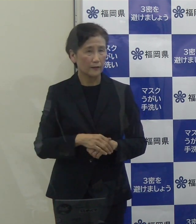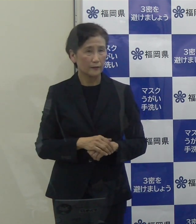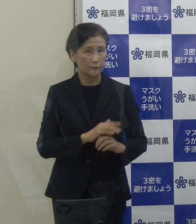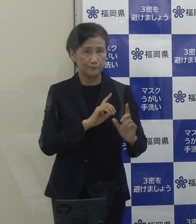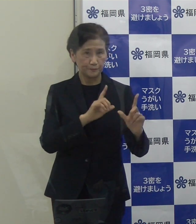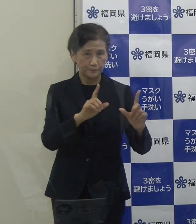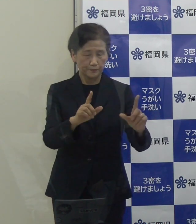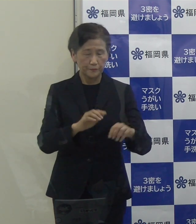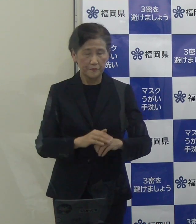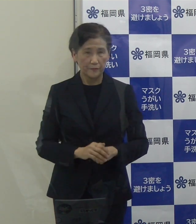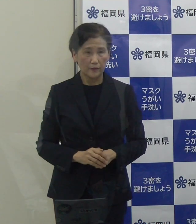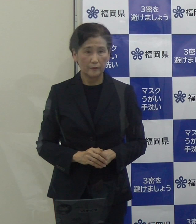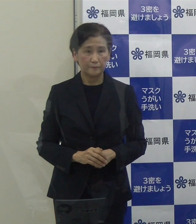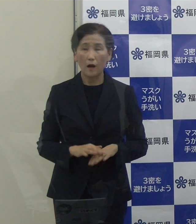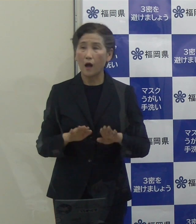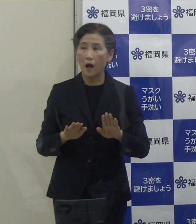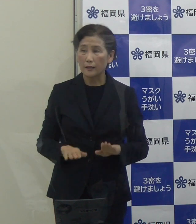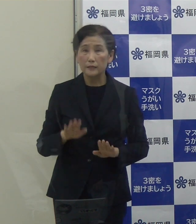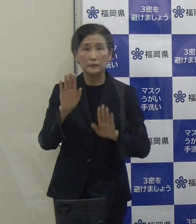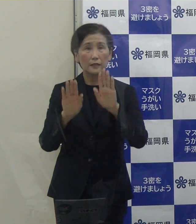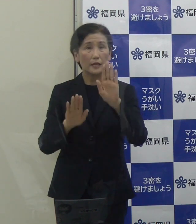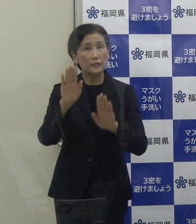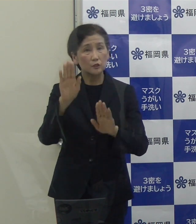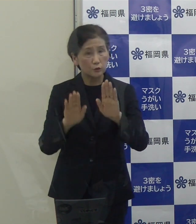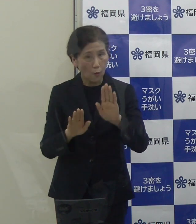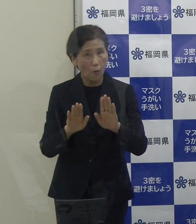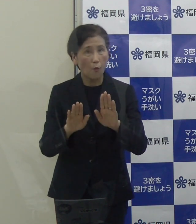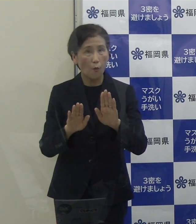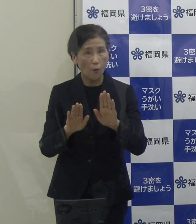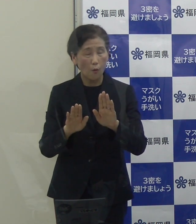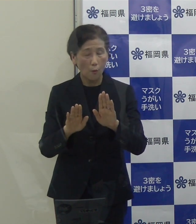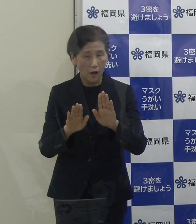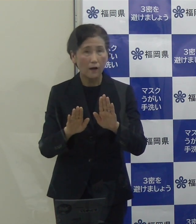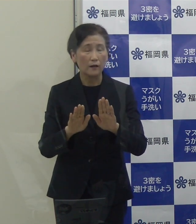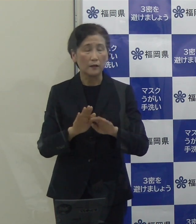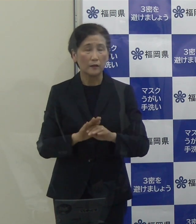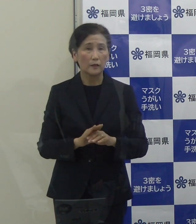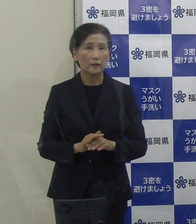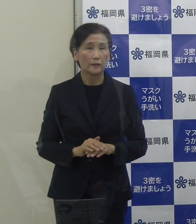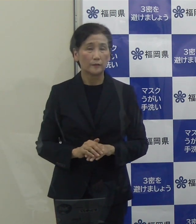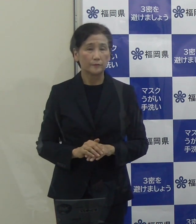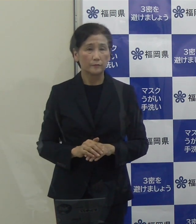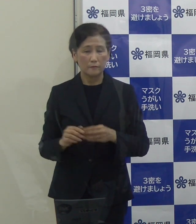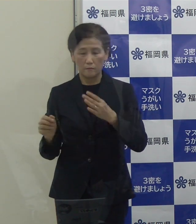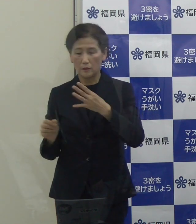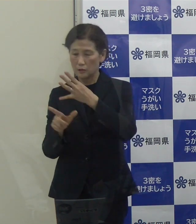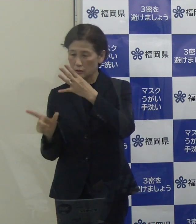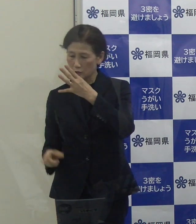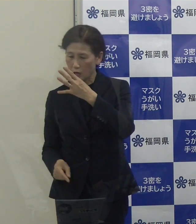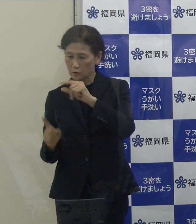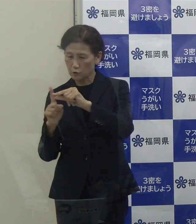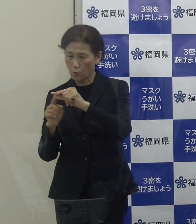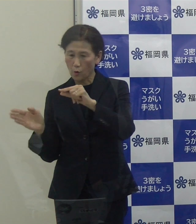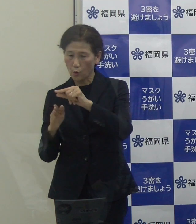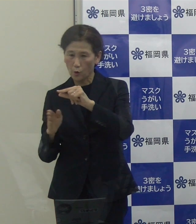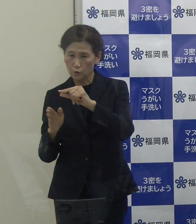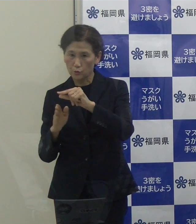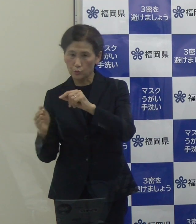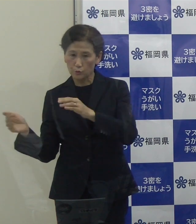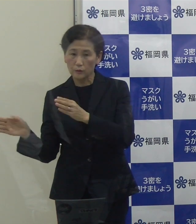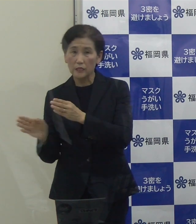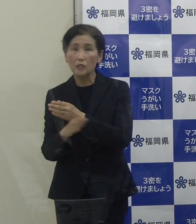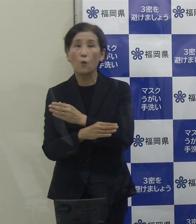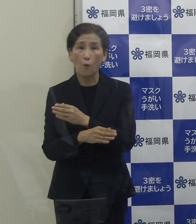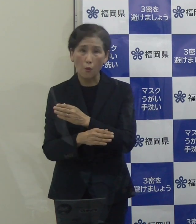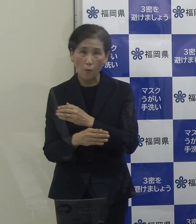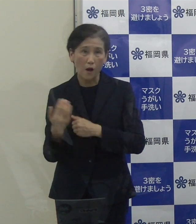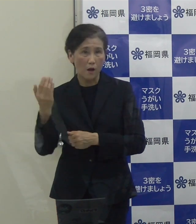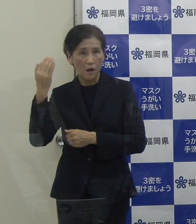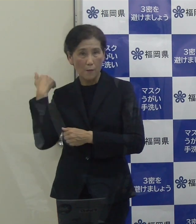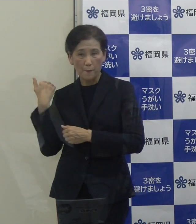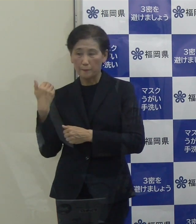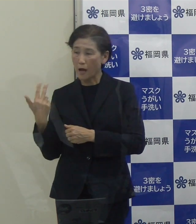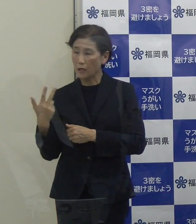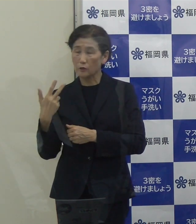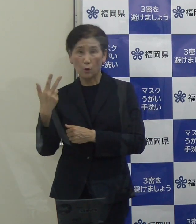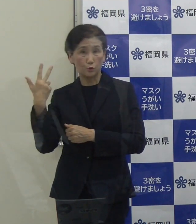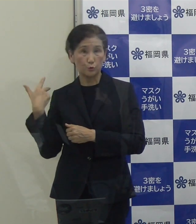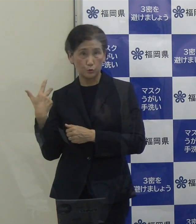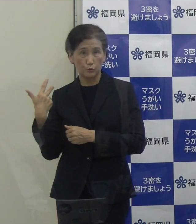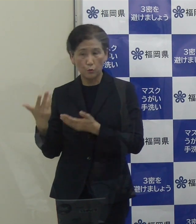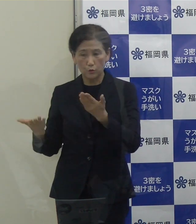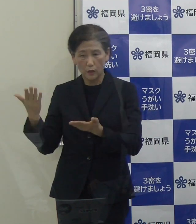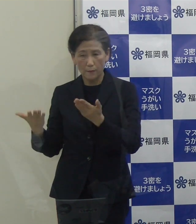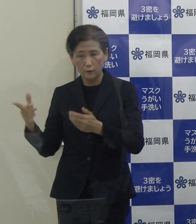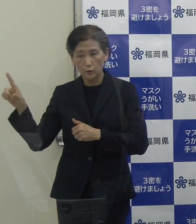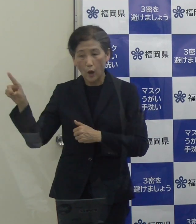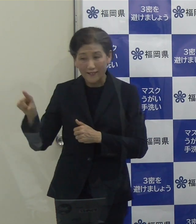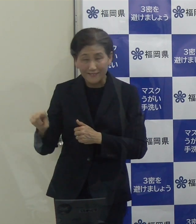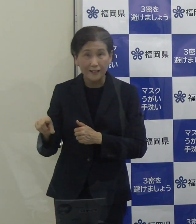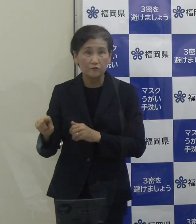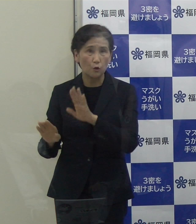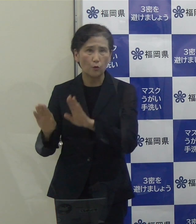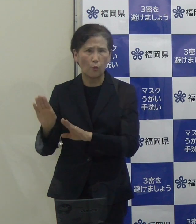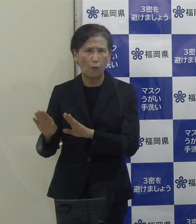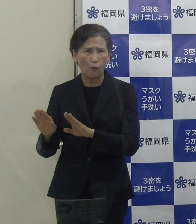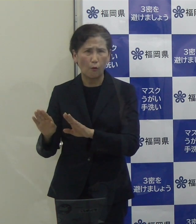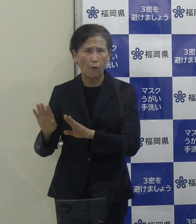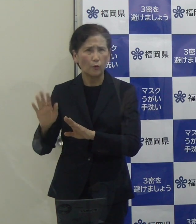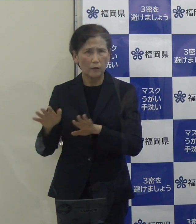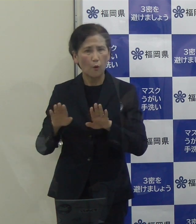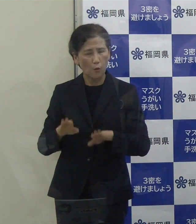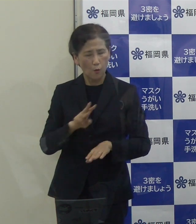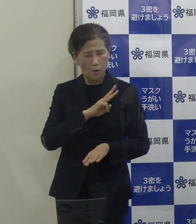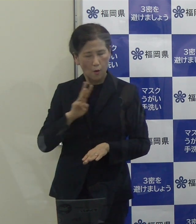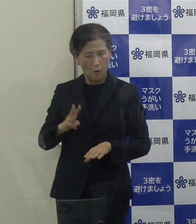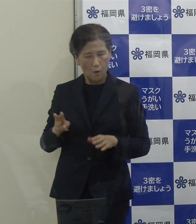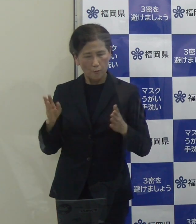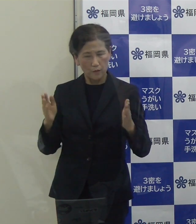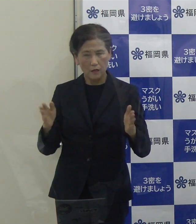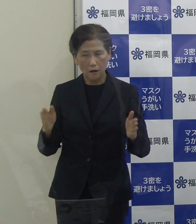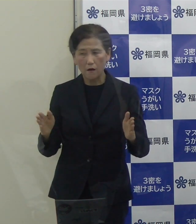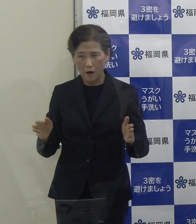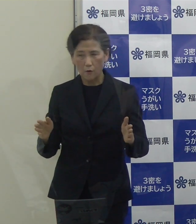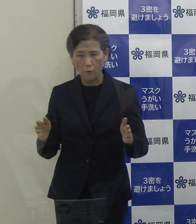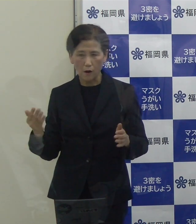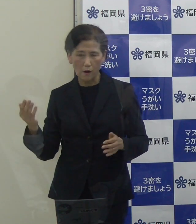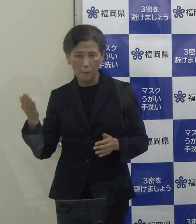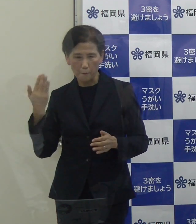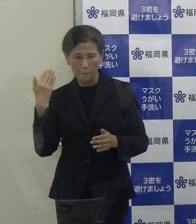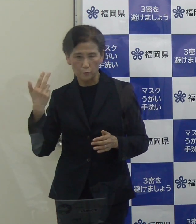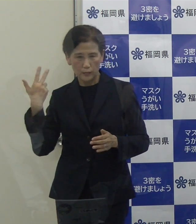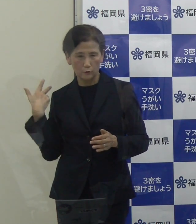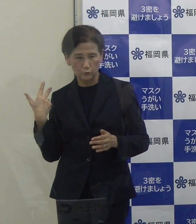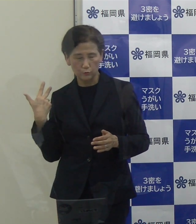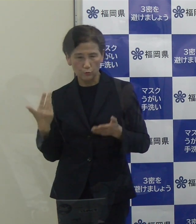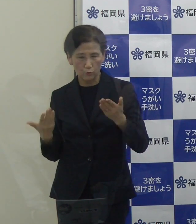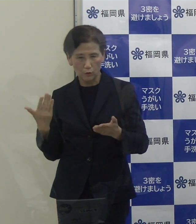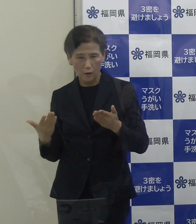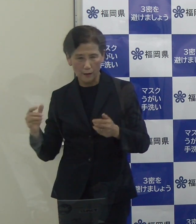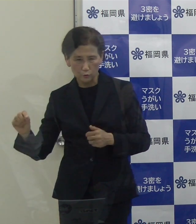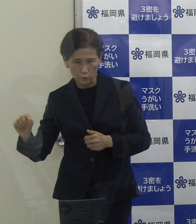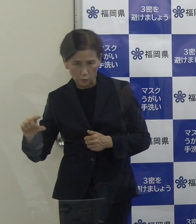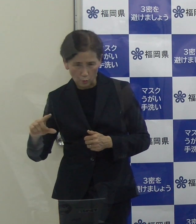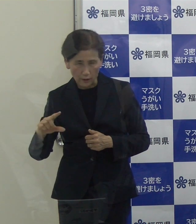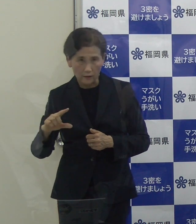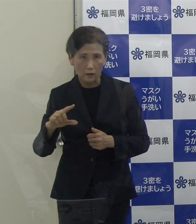（知事）現状の認識を申し上げますと、４月中旬以降は前の週の同一曜日を下回る日が続きましたが、ここ３日間ほどは前の週の同じ曜日を上回っています。